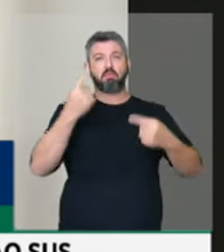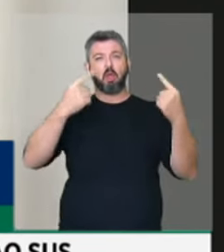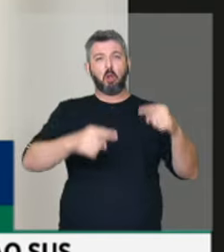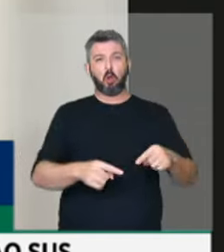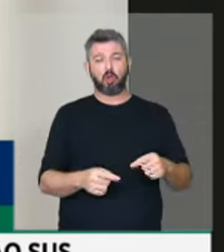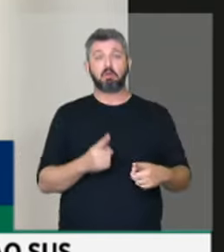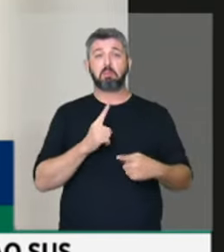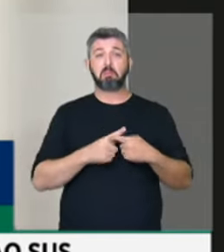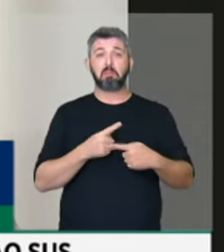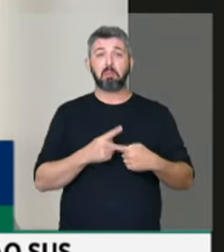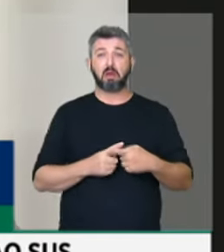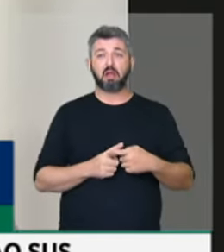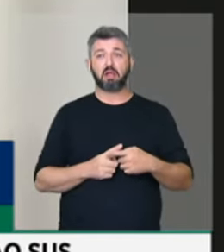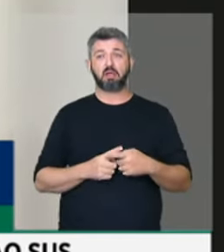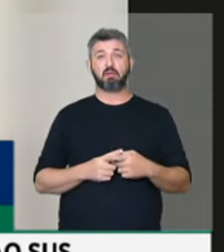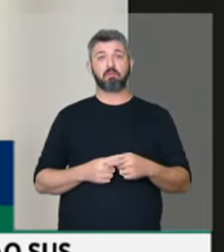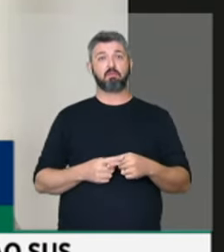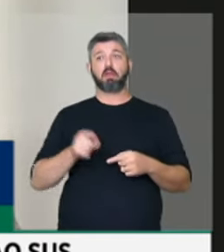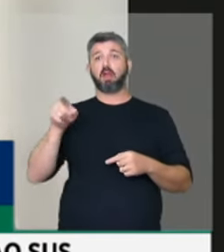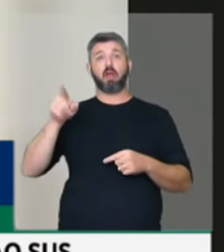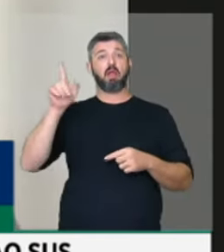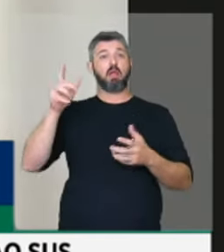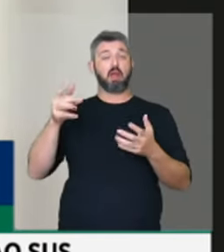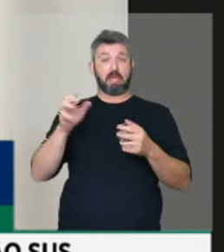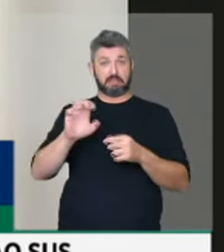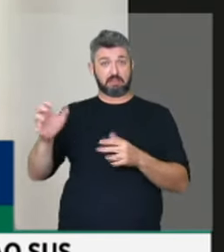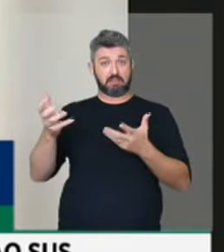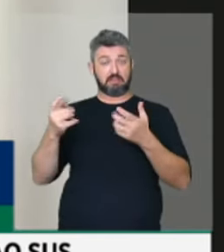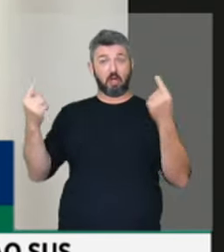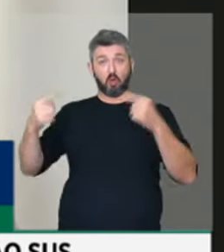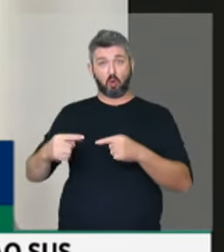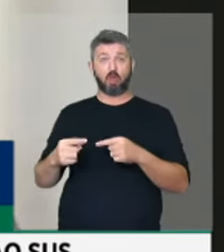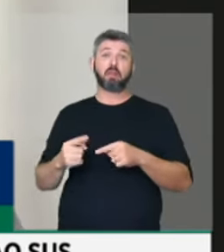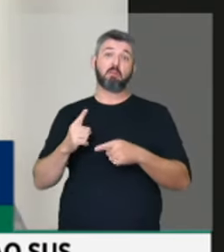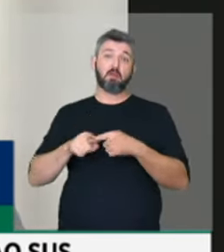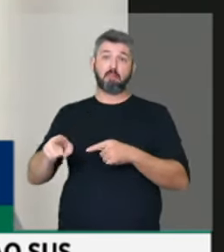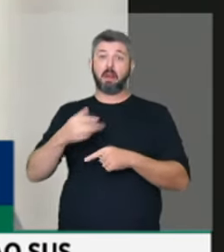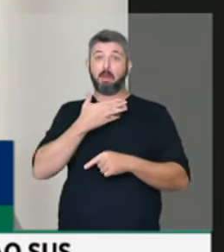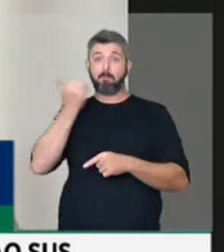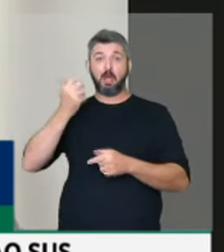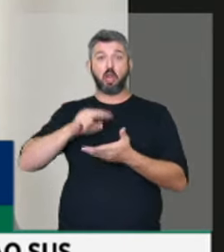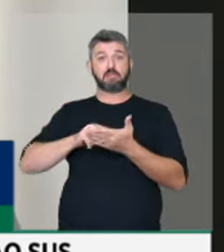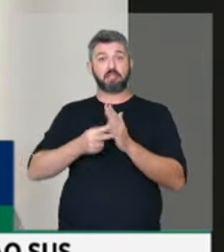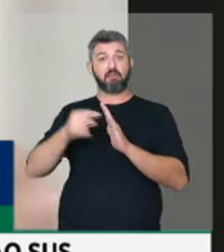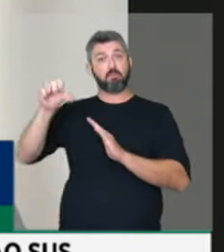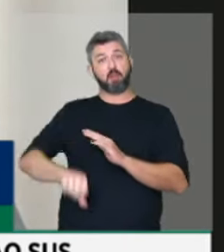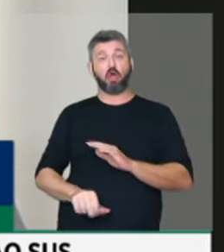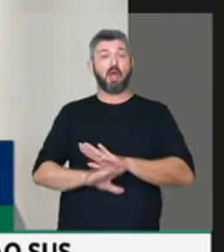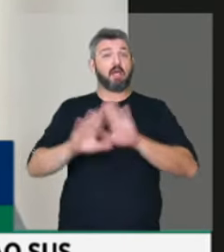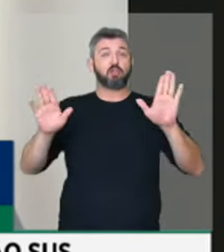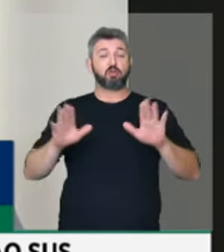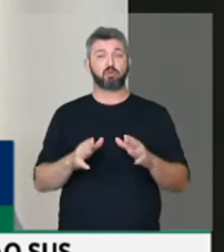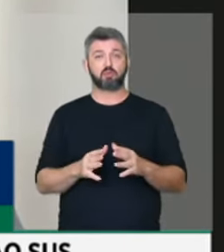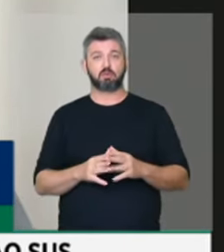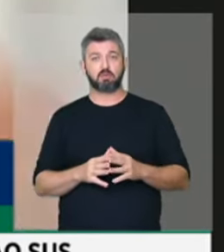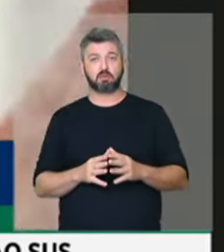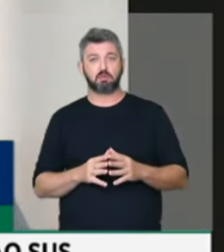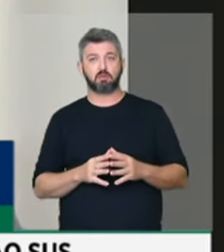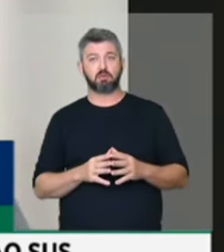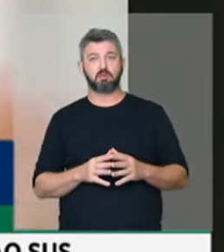CONTRA , QUANTO PIOR MELHOR, ESSA É A DEMONSTRAÇÃO QUE HOJE ESTÁ ACONTECENDO AQUI, QUANTO PIOR MELHOR, SEMPRE